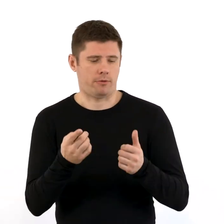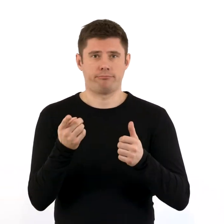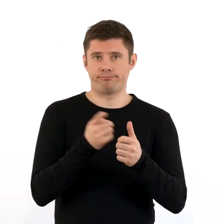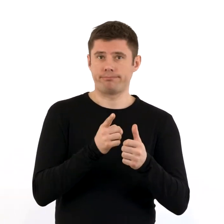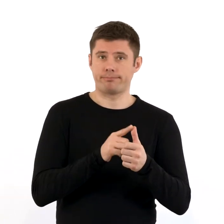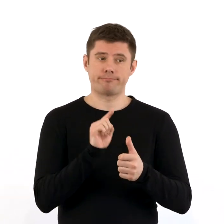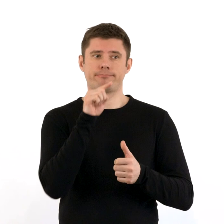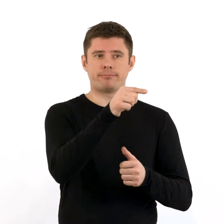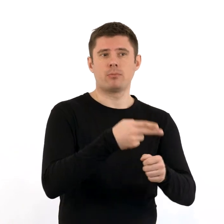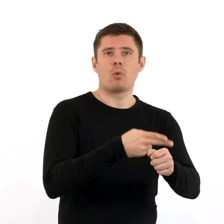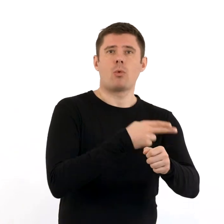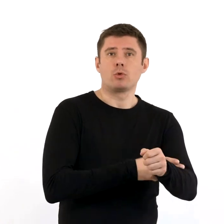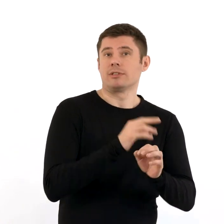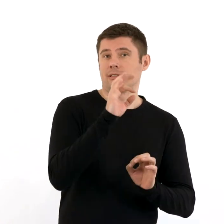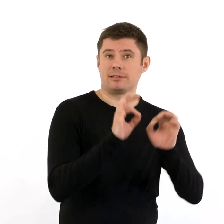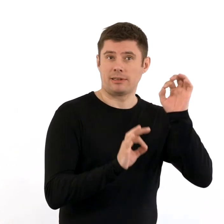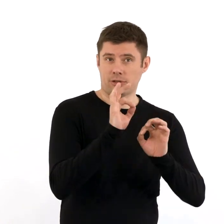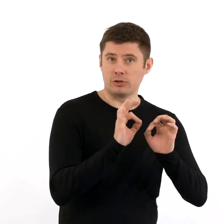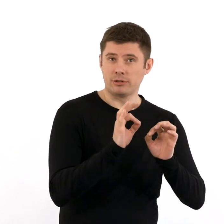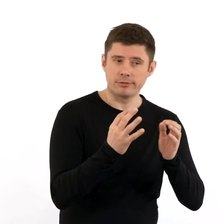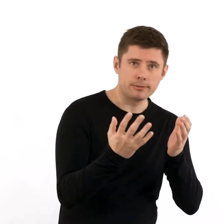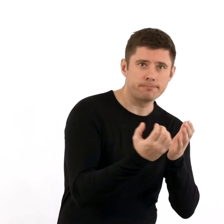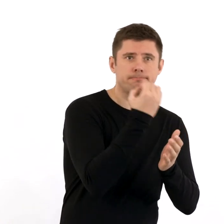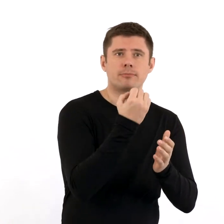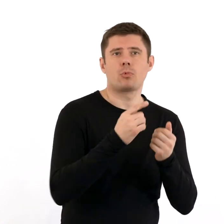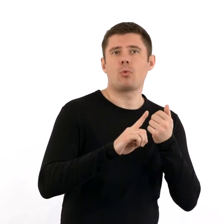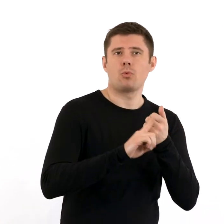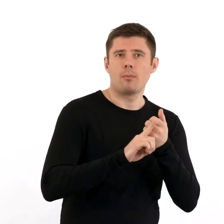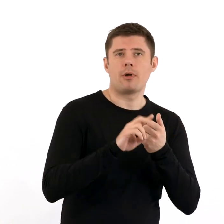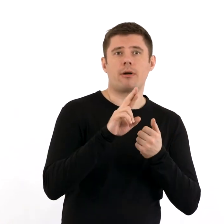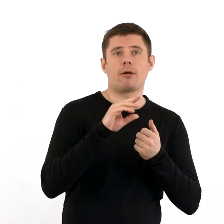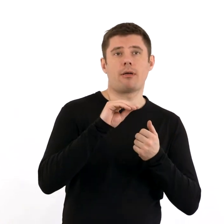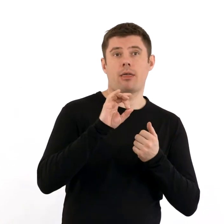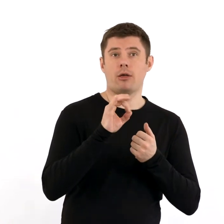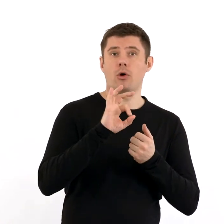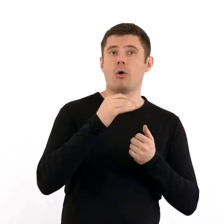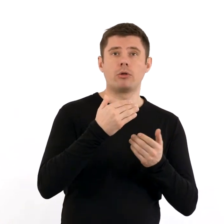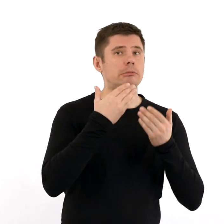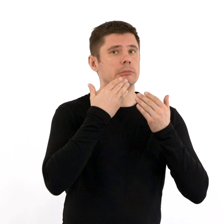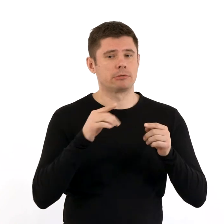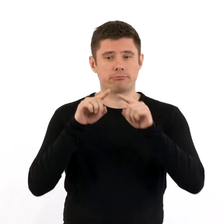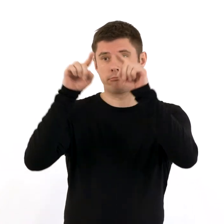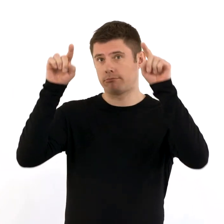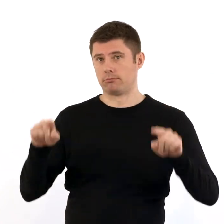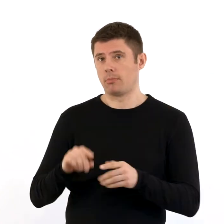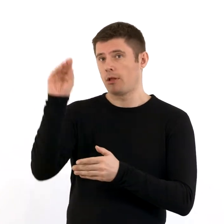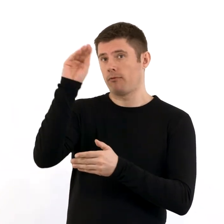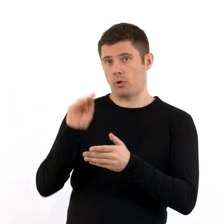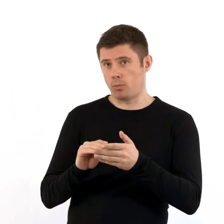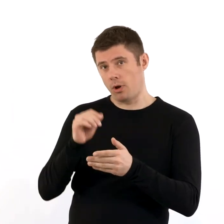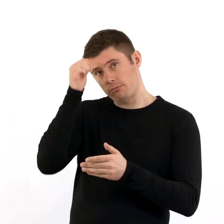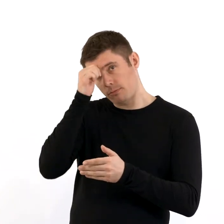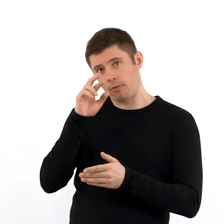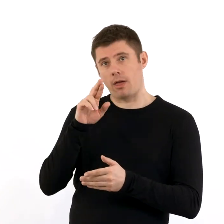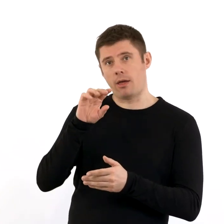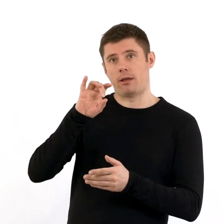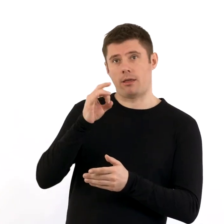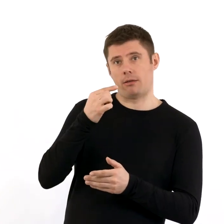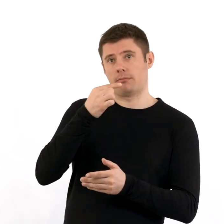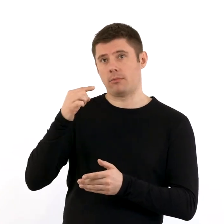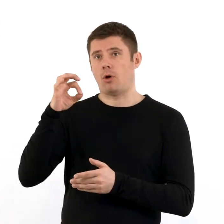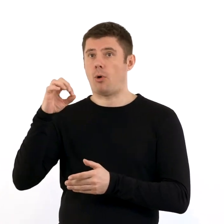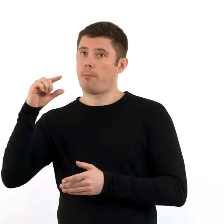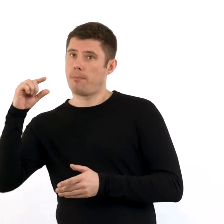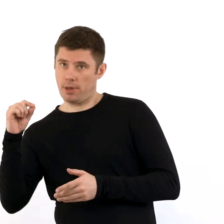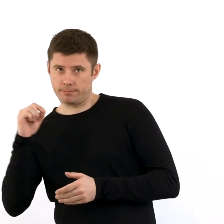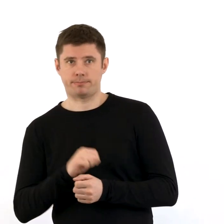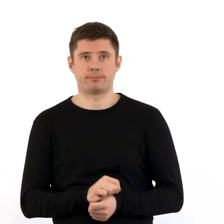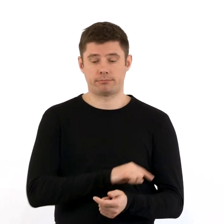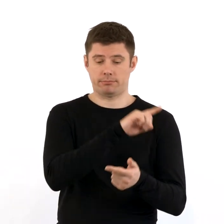numer REGON w urzędzie statystycznym (formularz RG-OP);